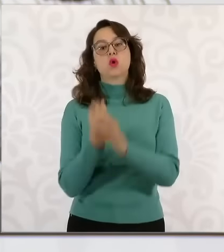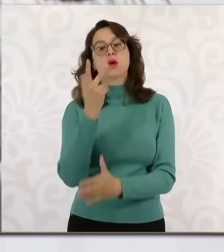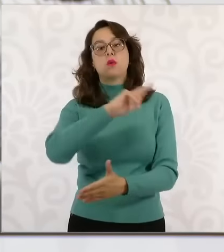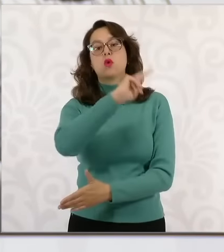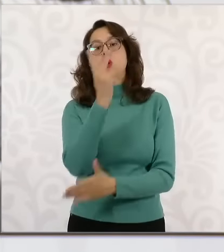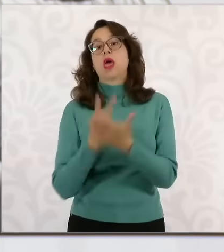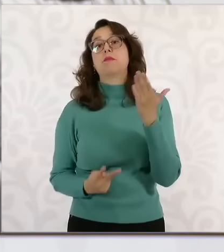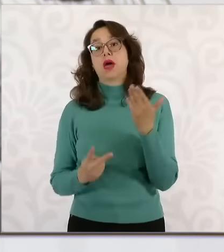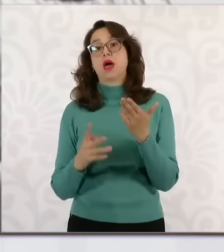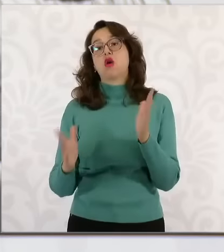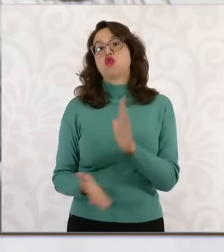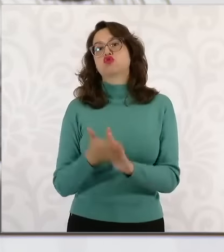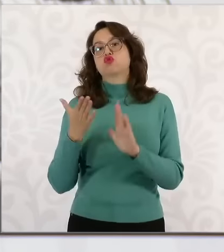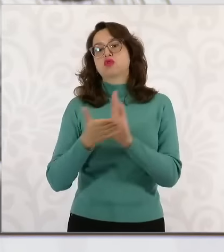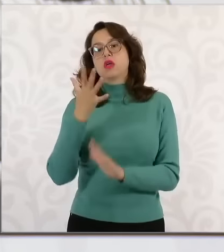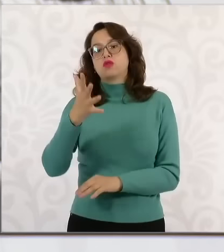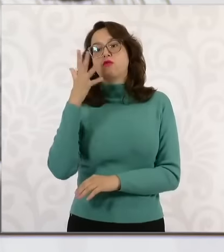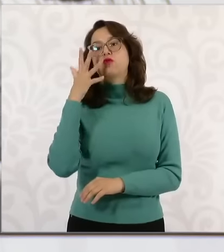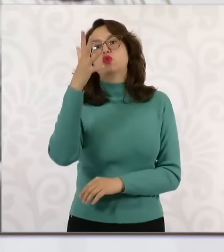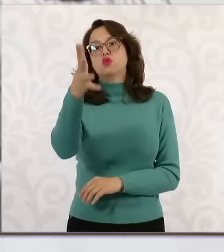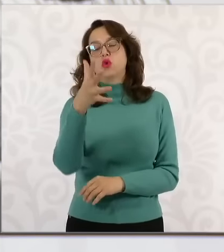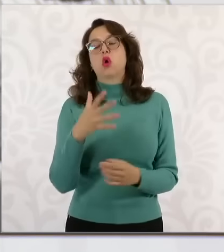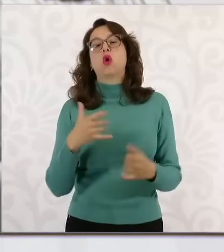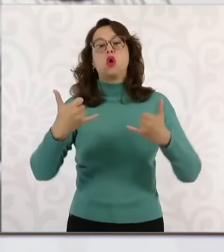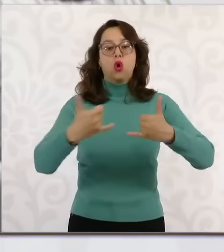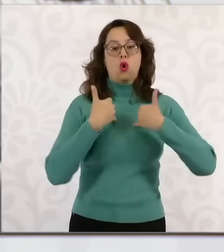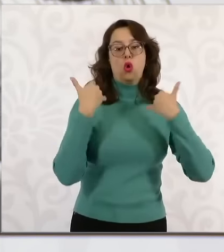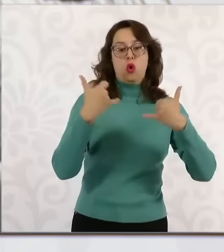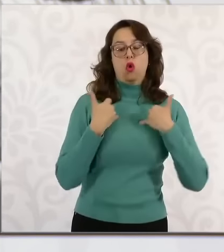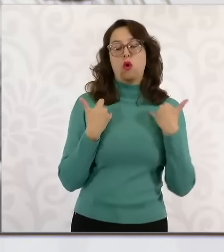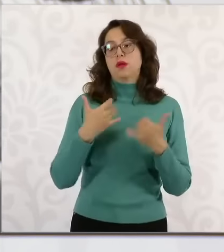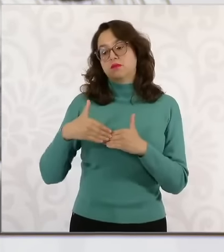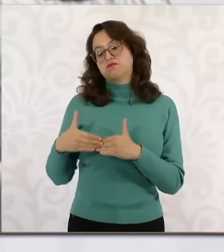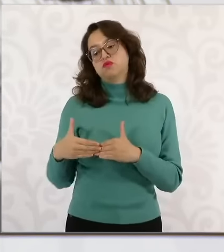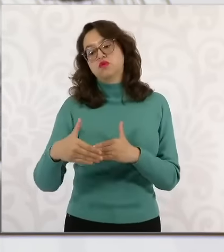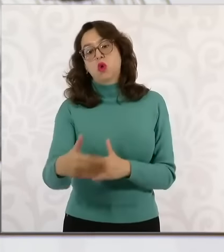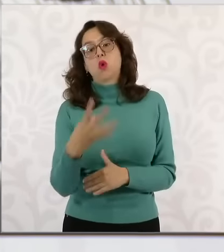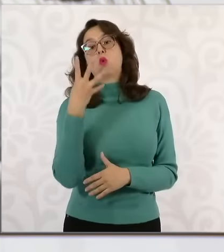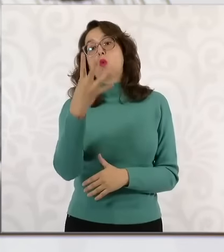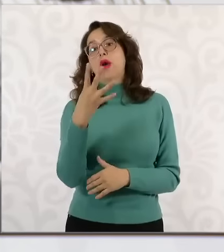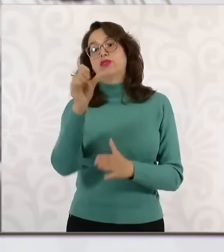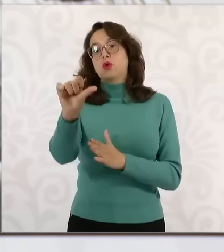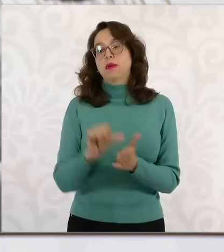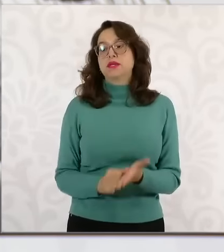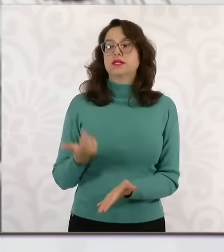para poder apoyar a las familias durante por lo menos 4 meses en lo que se restablece.